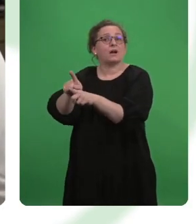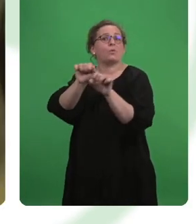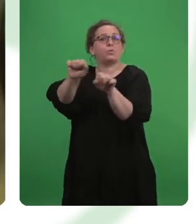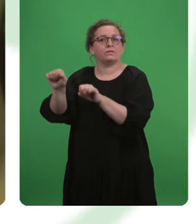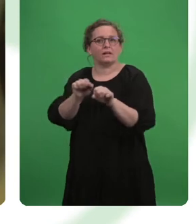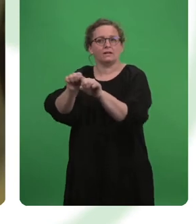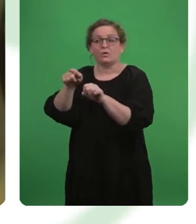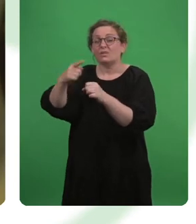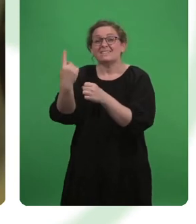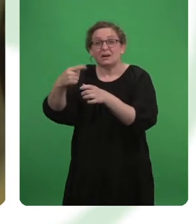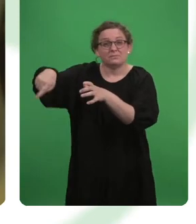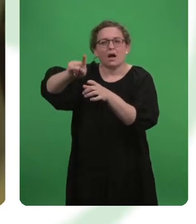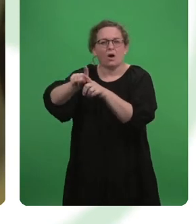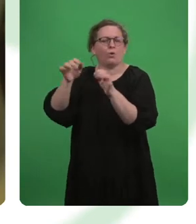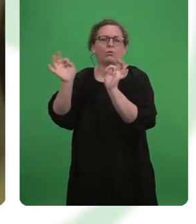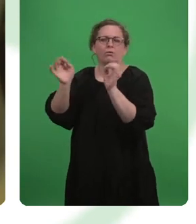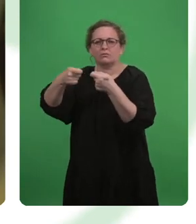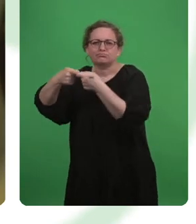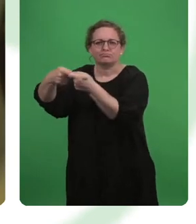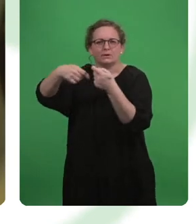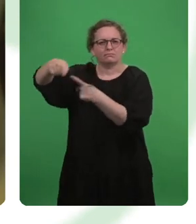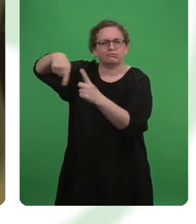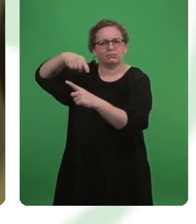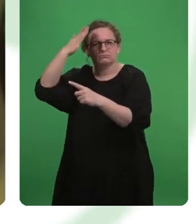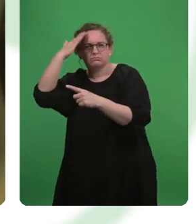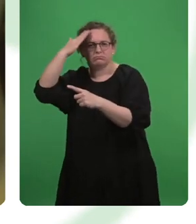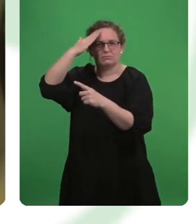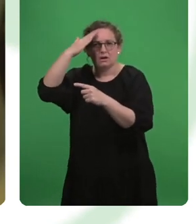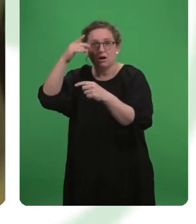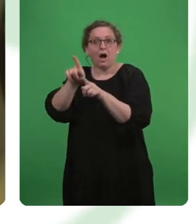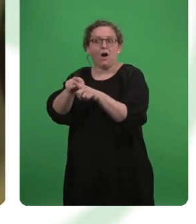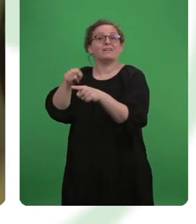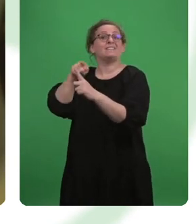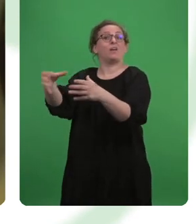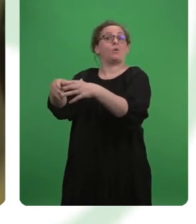sind Konsumentinnen. Sie sind sehr häufig bestens miteinander vernetzt und somit eine interessante